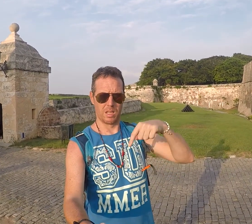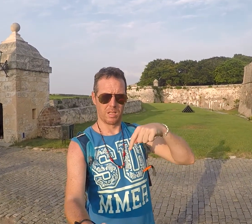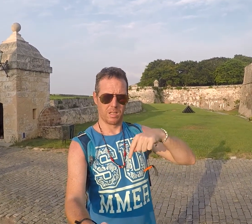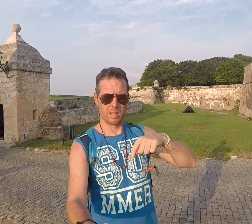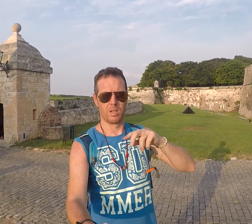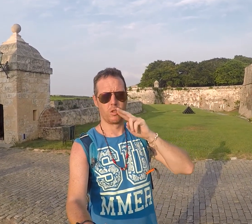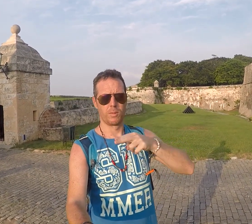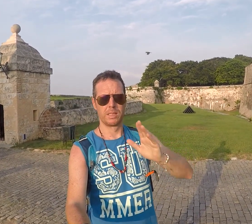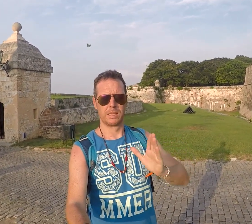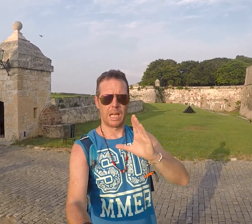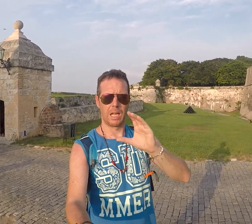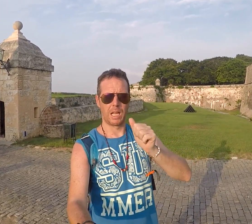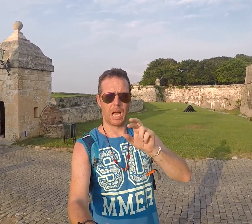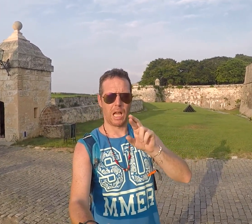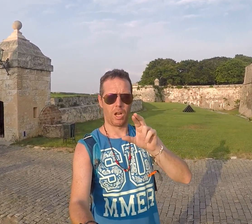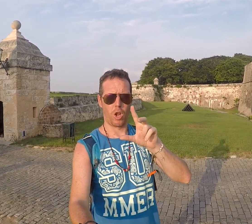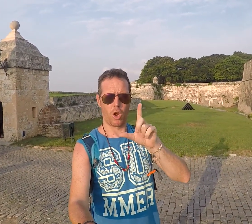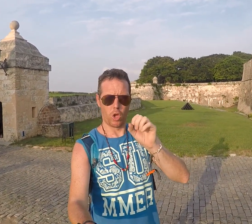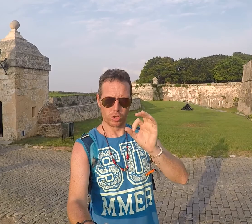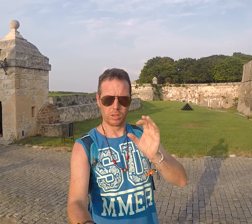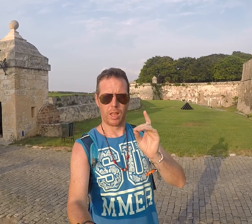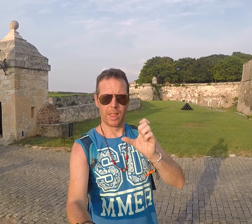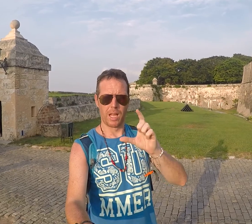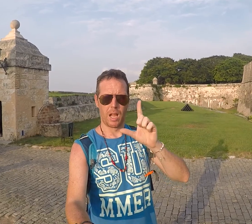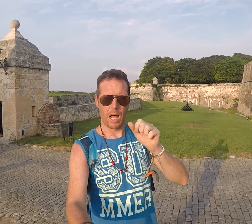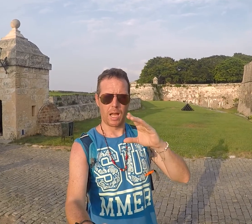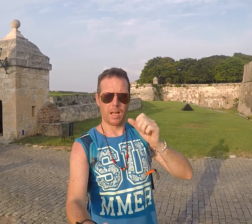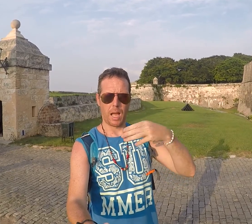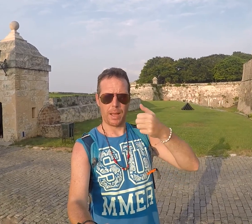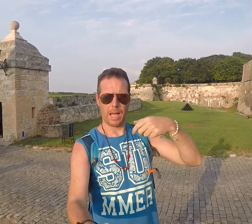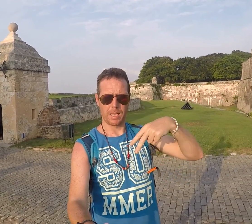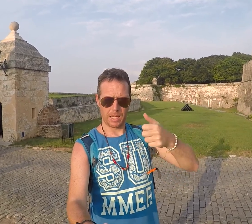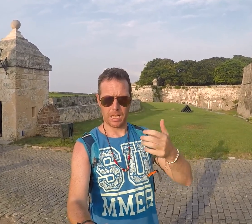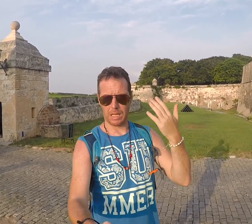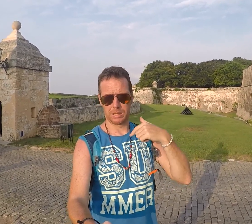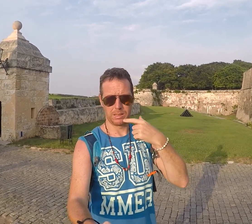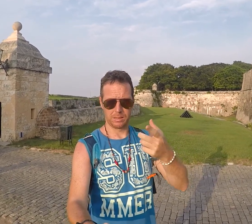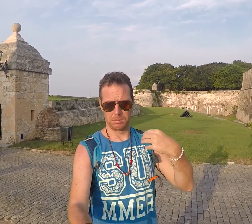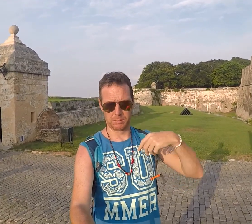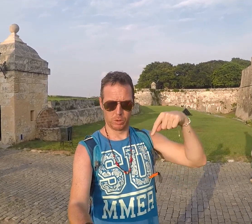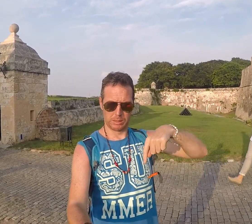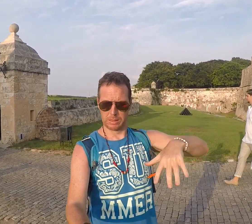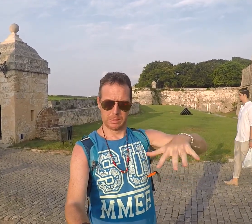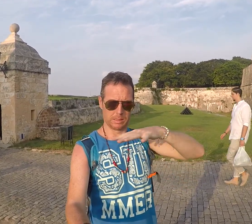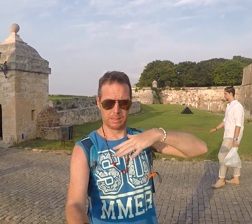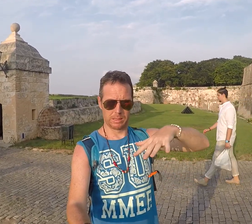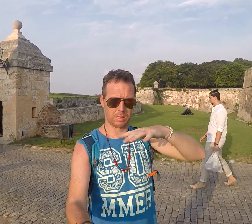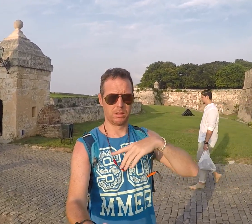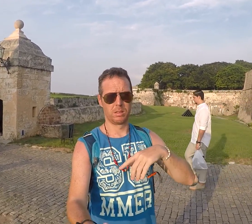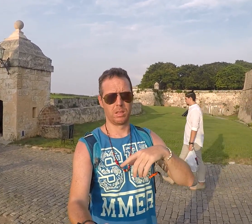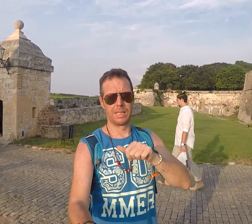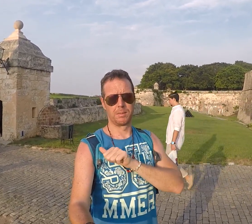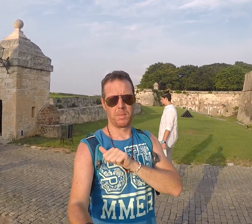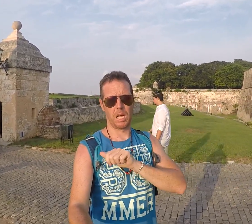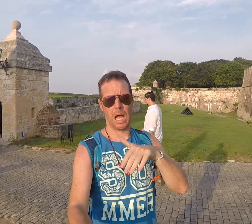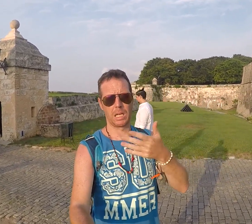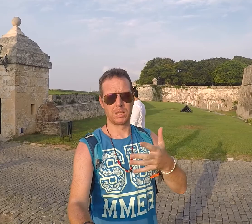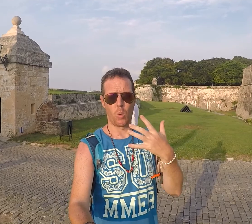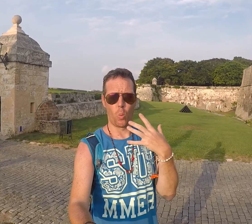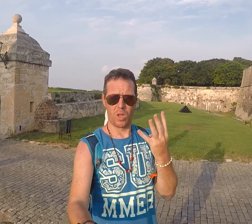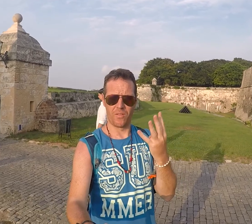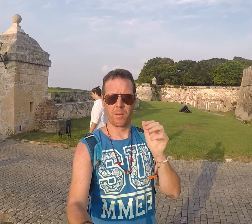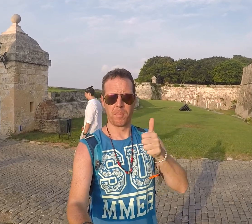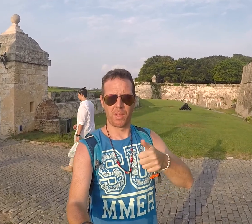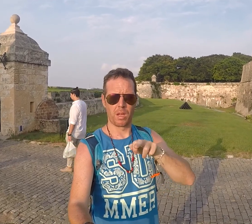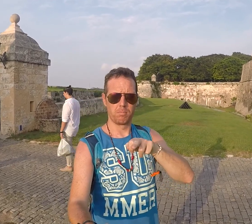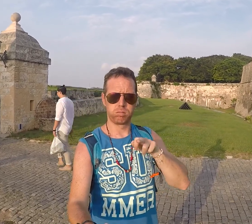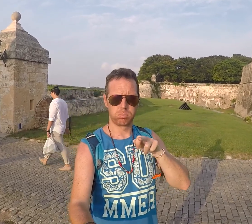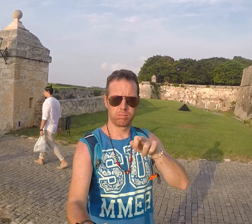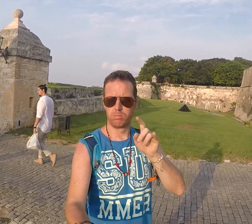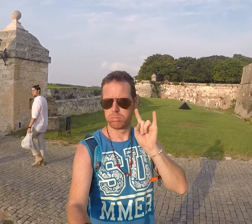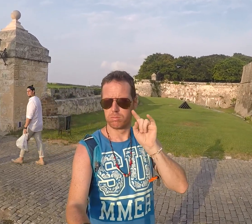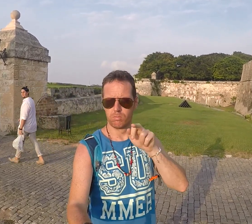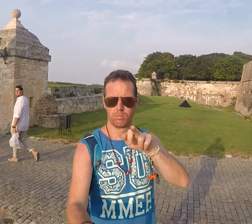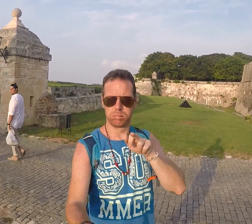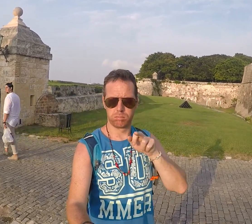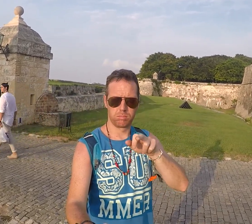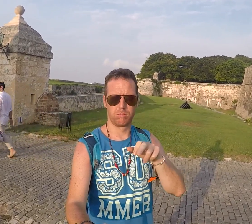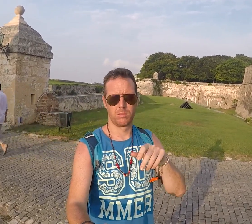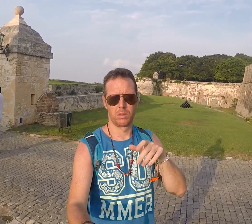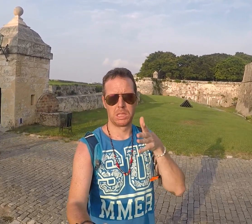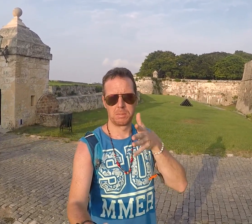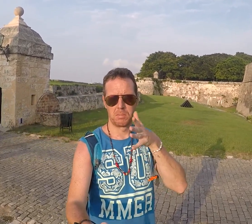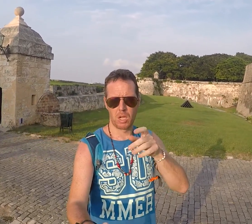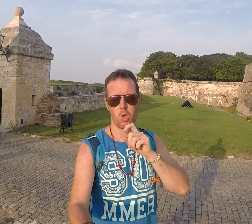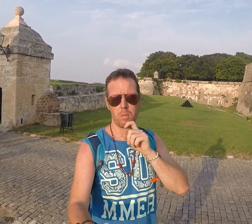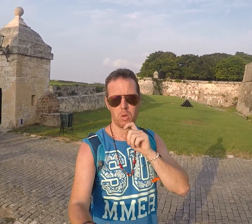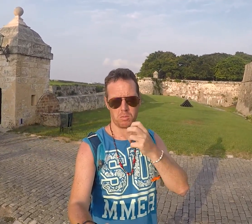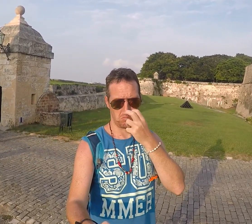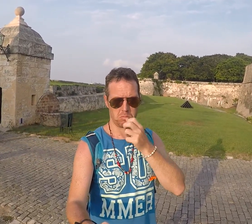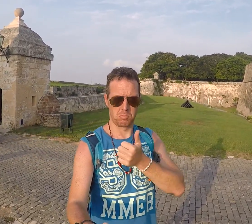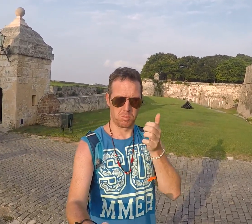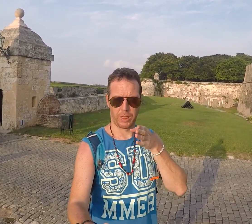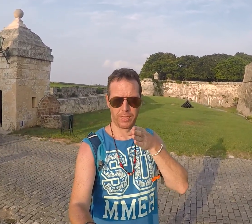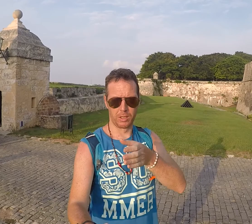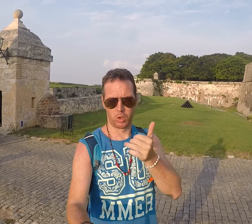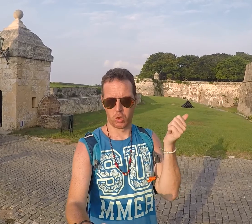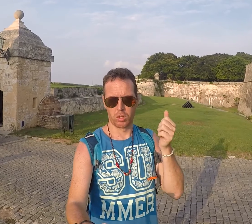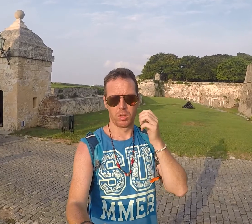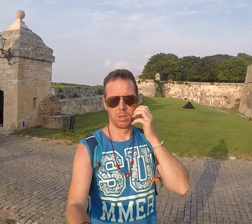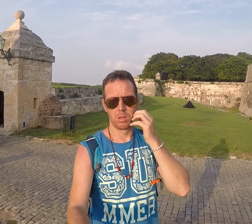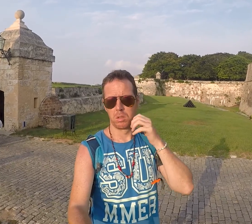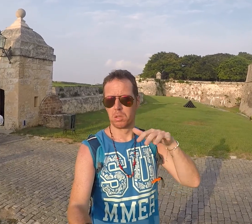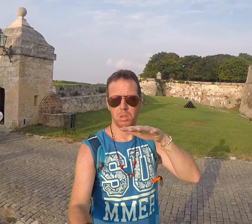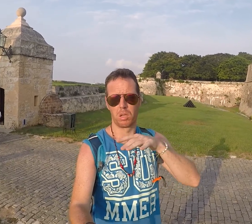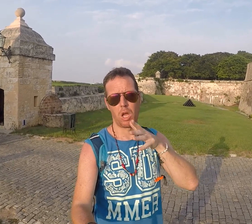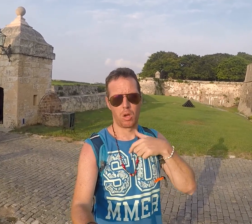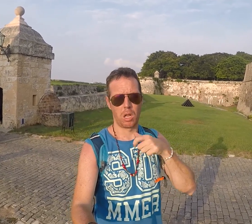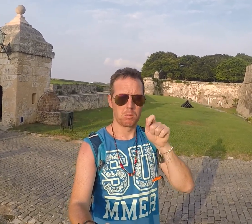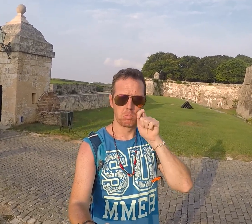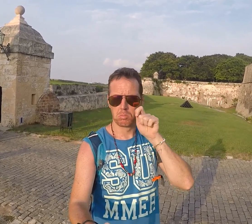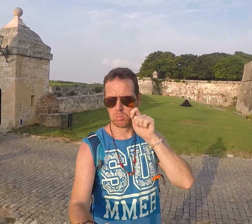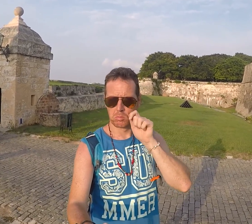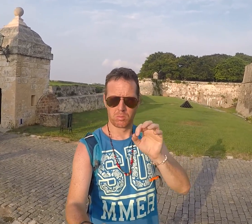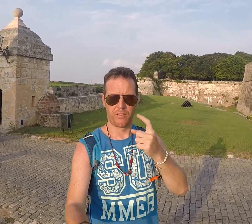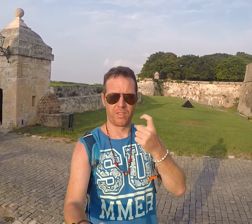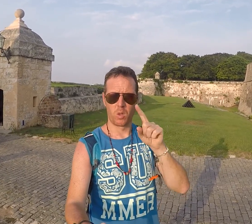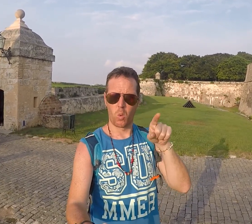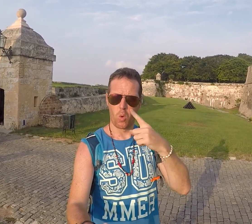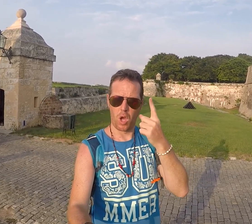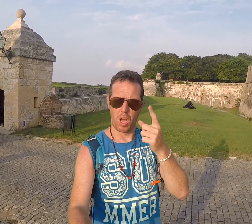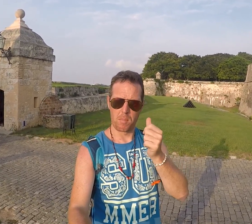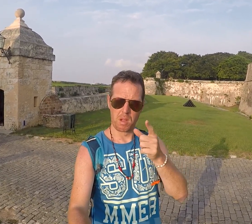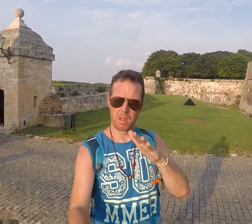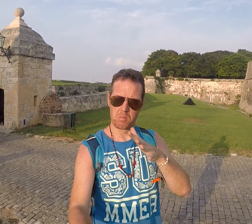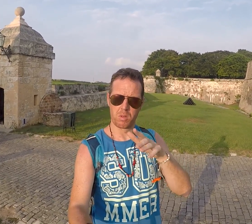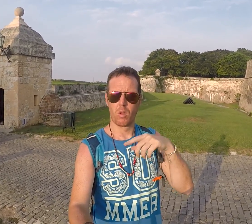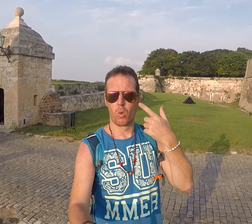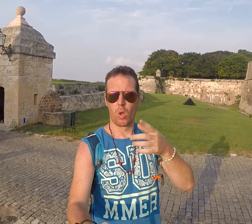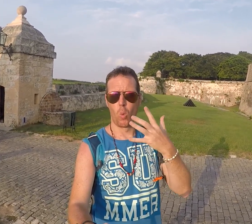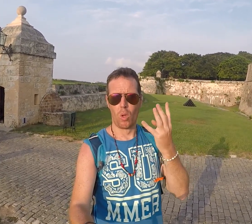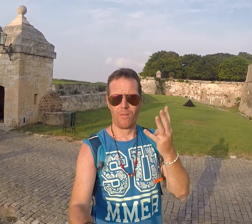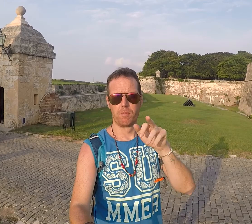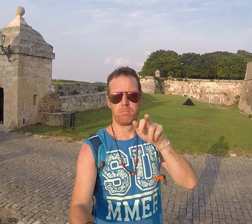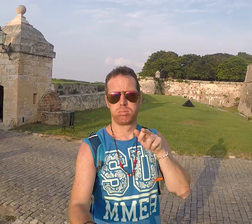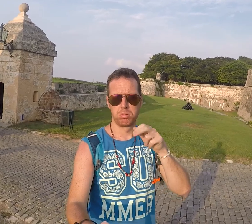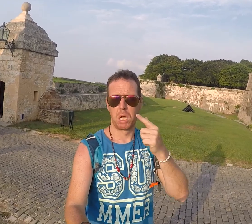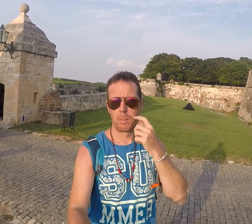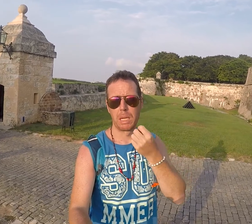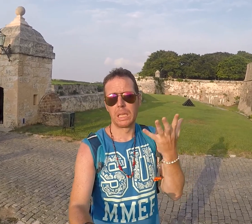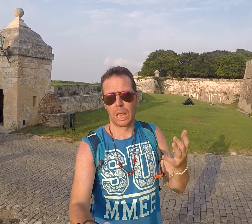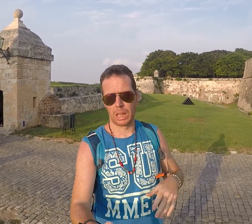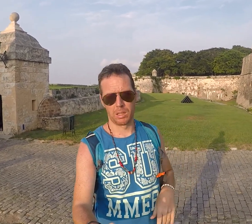Ya estoy aquí, en San Carlos de la Cabaña, voy a esperar hasta las 21 para ver el cañonazo, aprovecho para ver algo, ahora que aun falta 1 hora y media